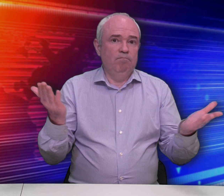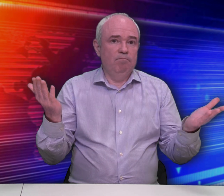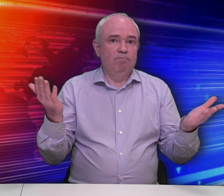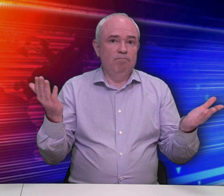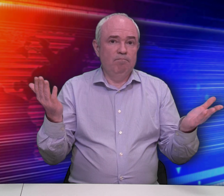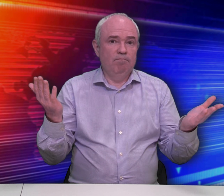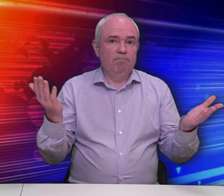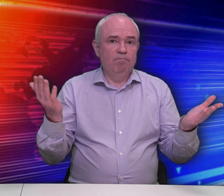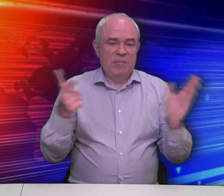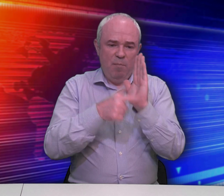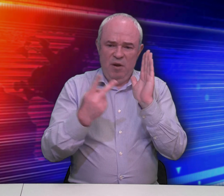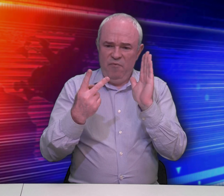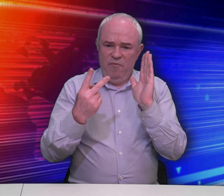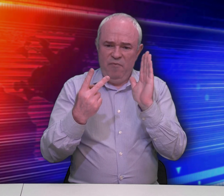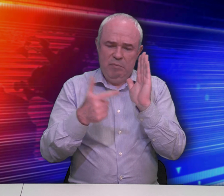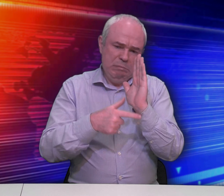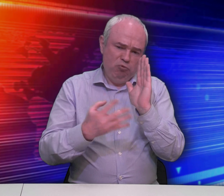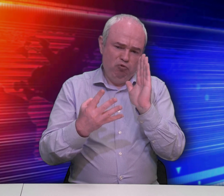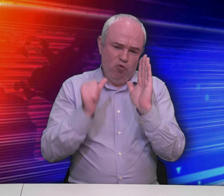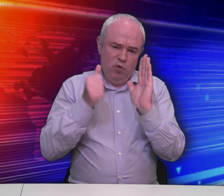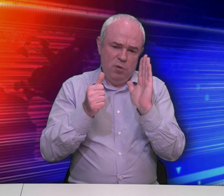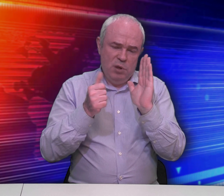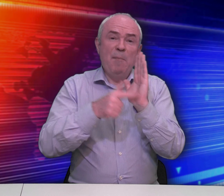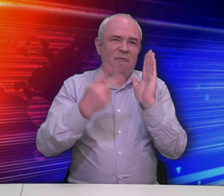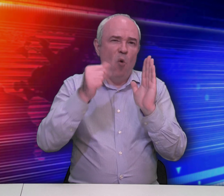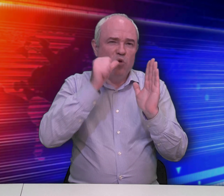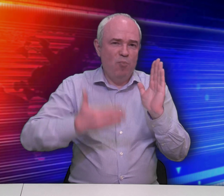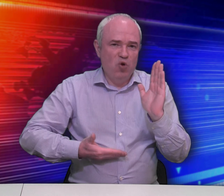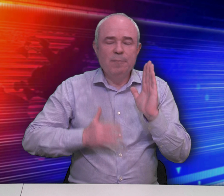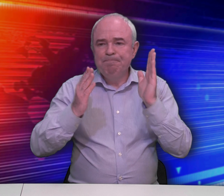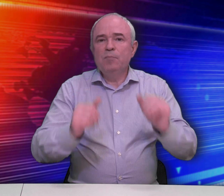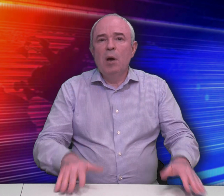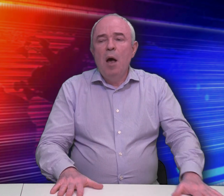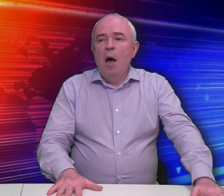Он прожил… 72 года.